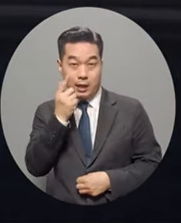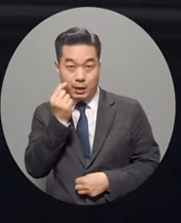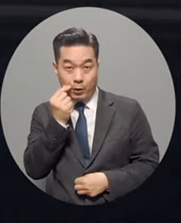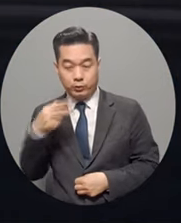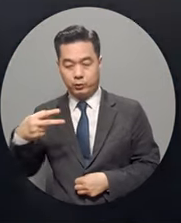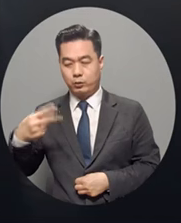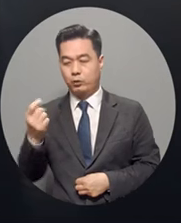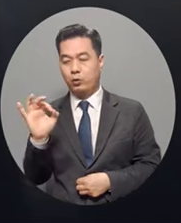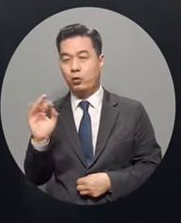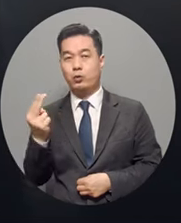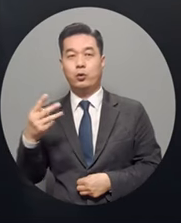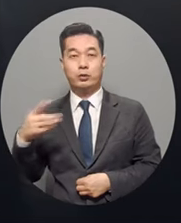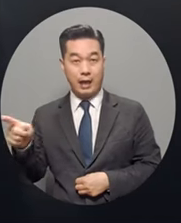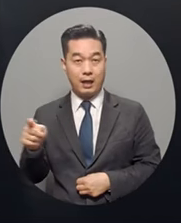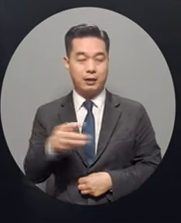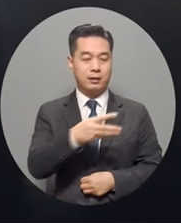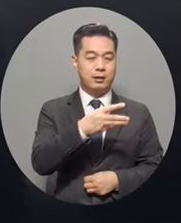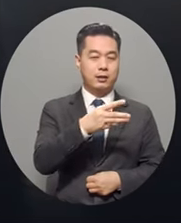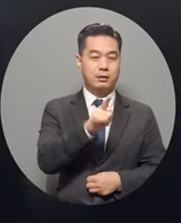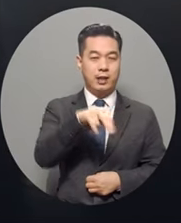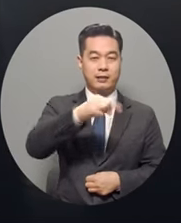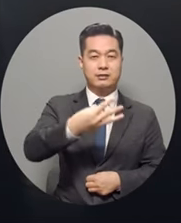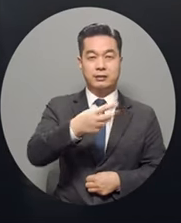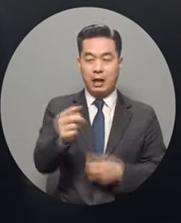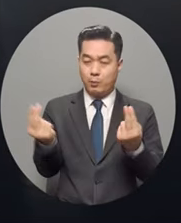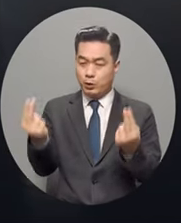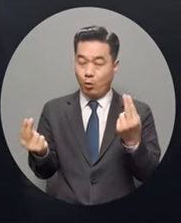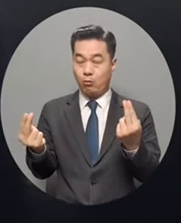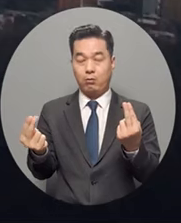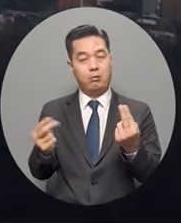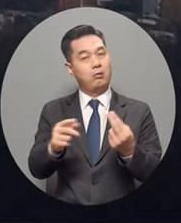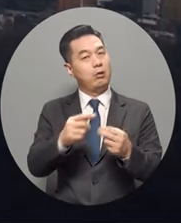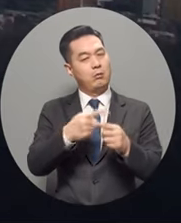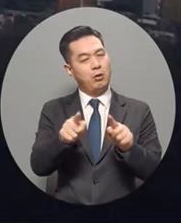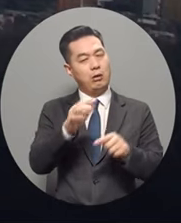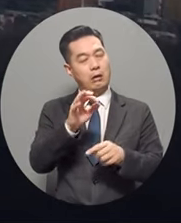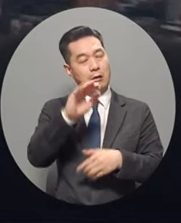일본의 도요타나 미국의 테슬라와 비교해 보면 확연히 저평가됐습니다.